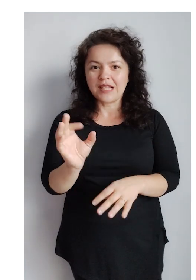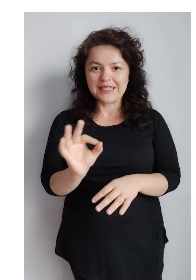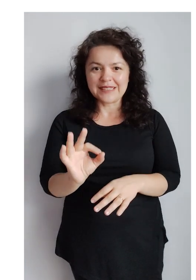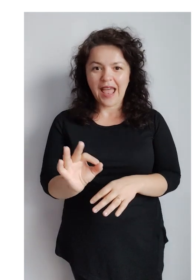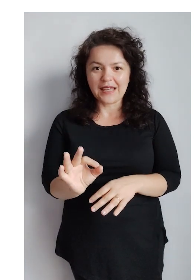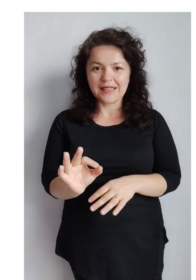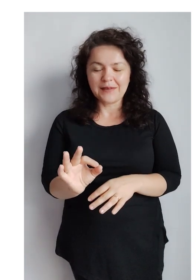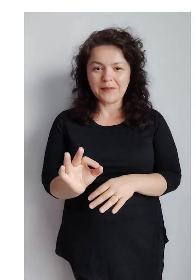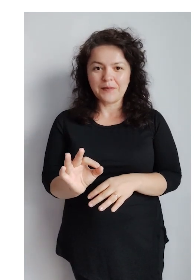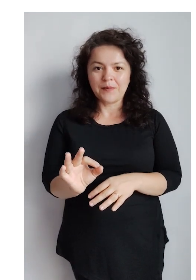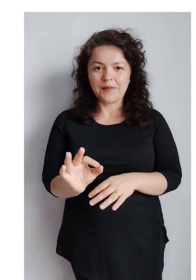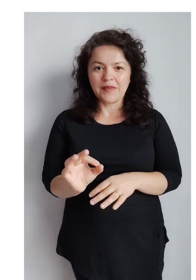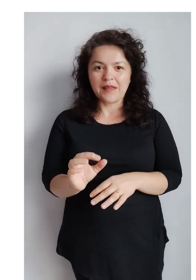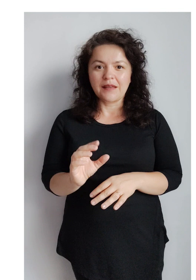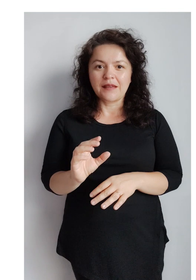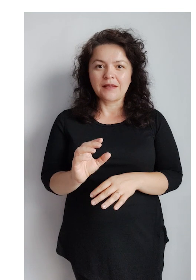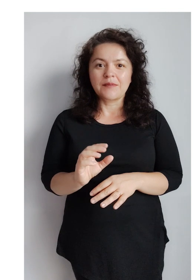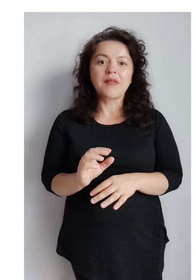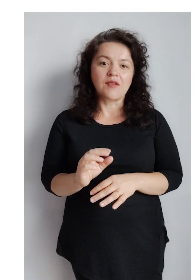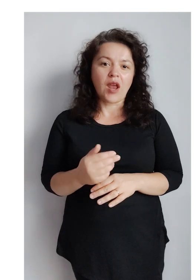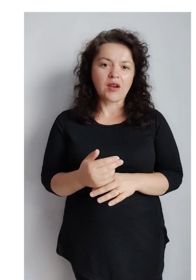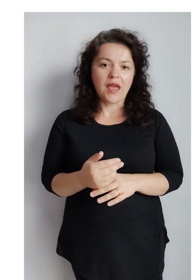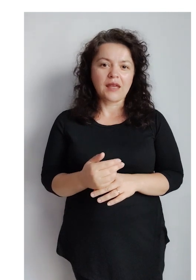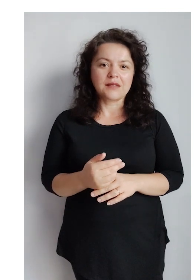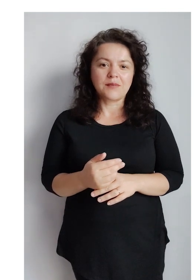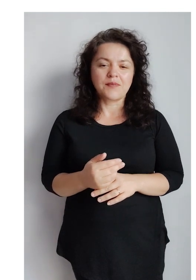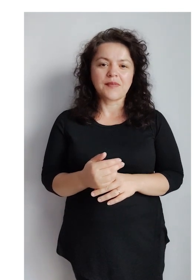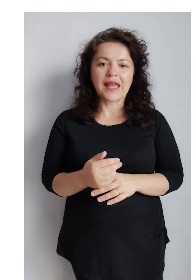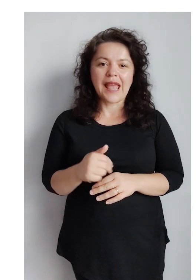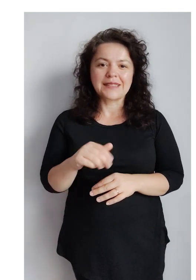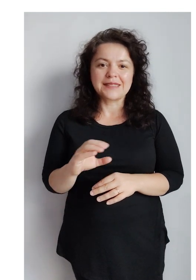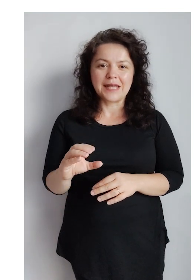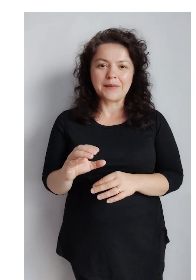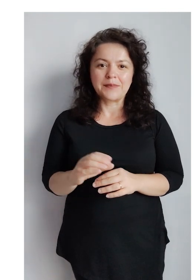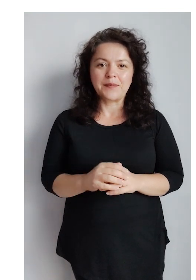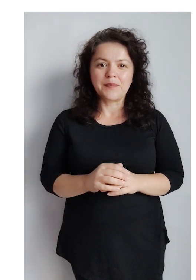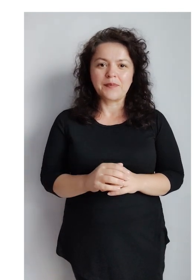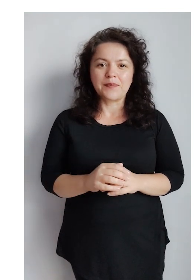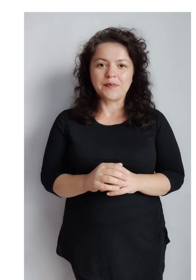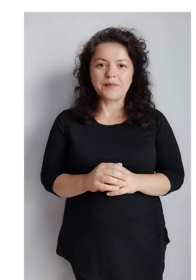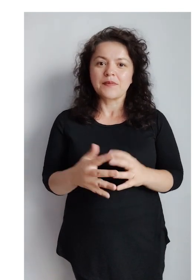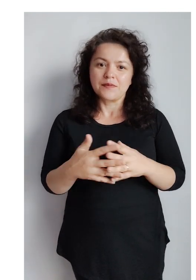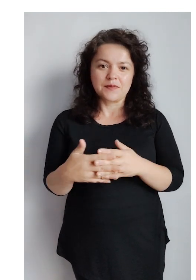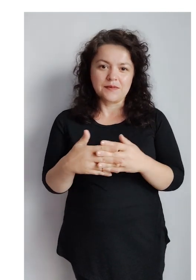Rale H.N.C. SUA